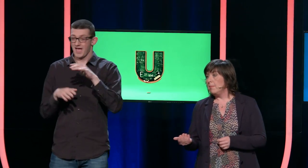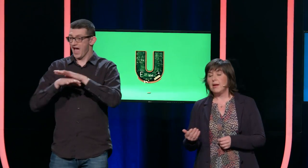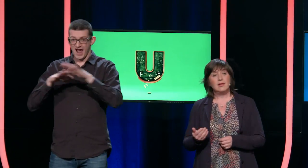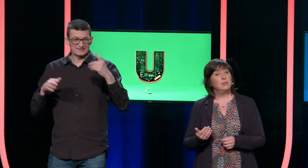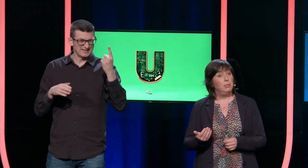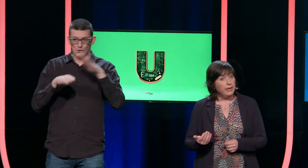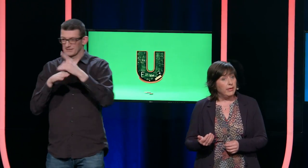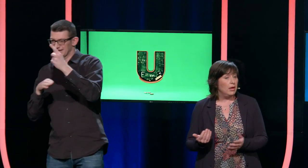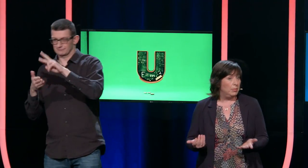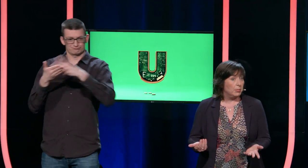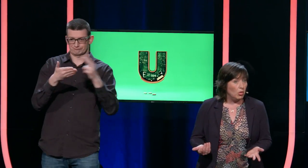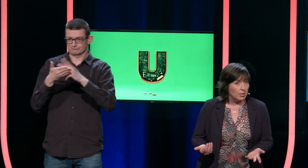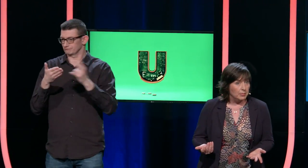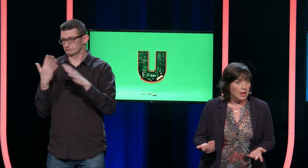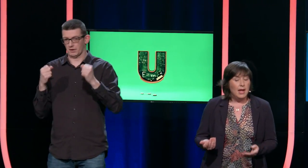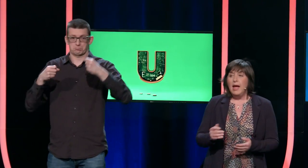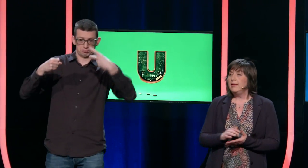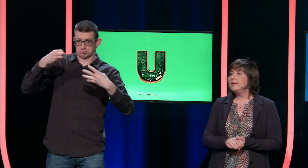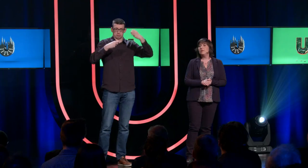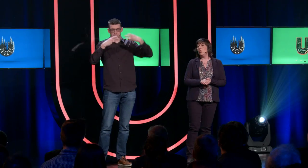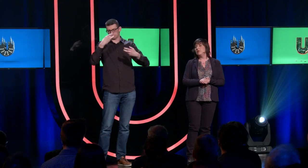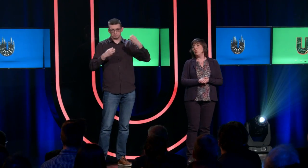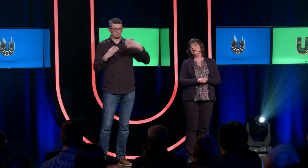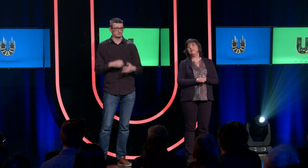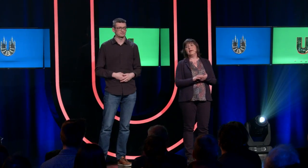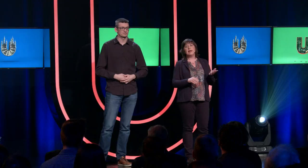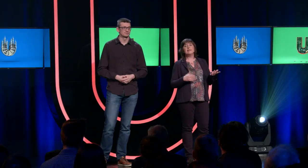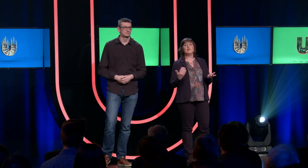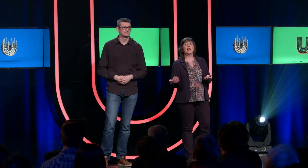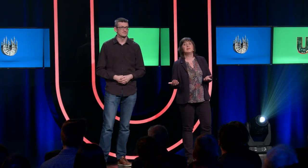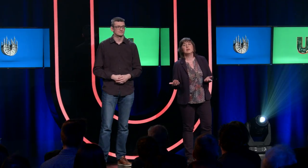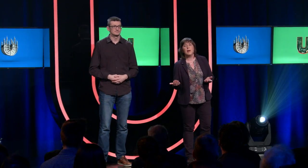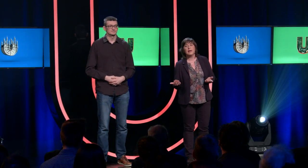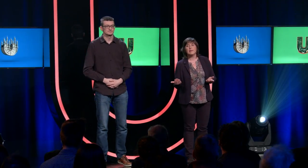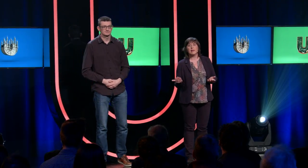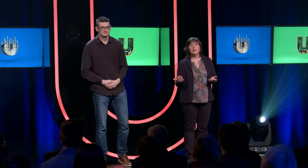maar als big in a big problem. En dat is ook zo in het Nederlands en de Vlaamse Gebarentaal.